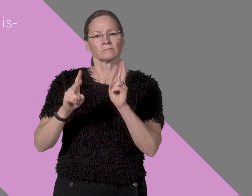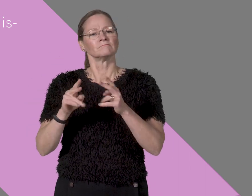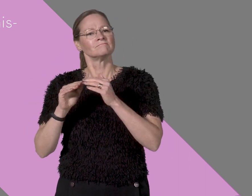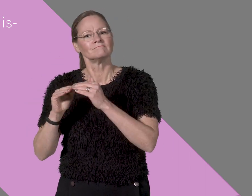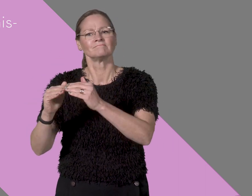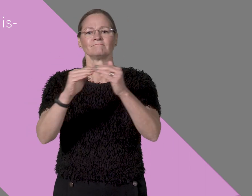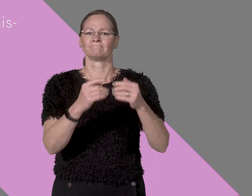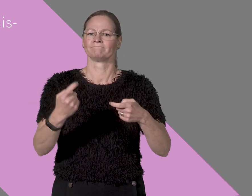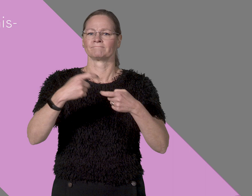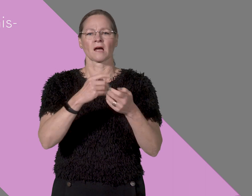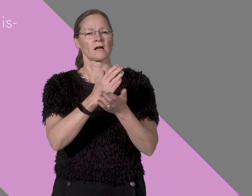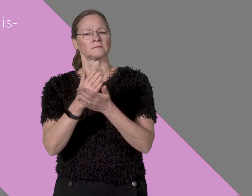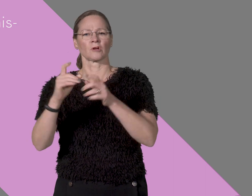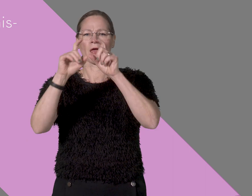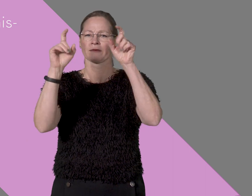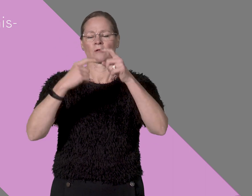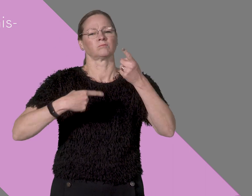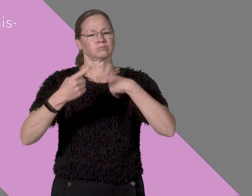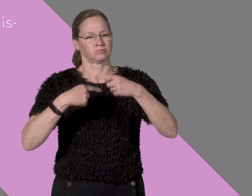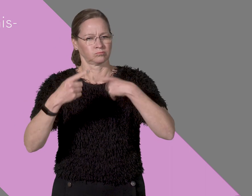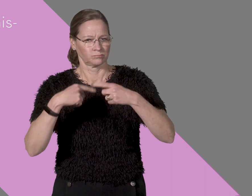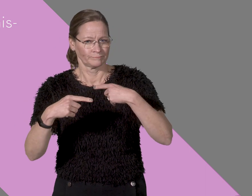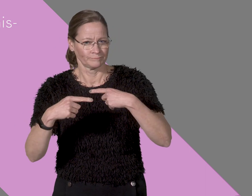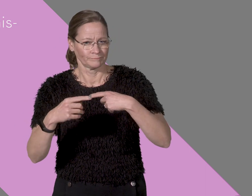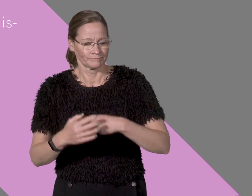sekä käsitellä yhden- vertaisuuteen liittyviä kysymyksiä.